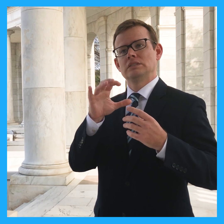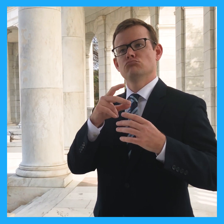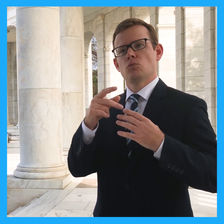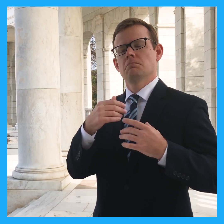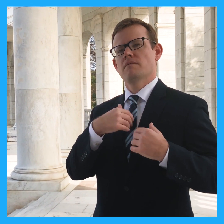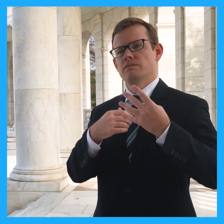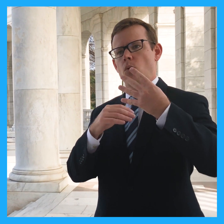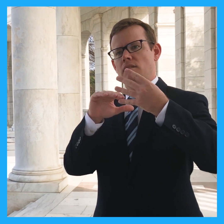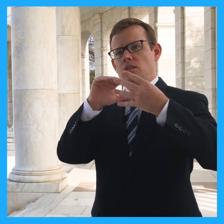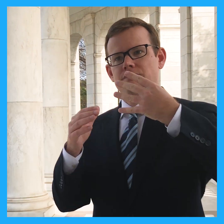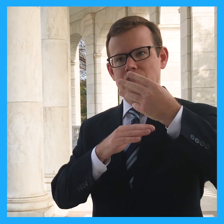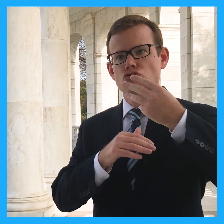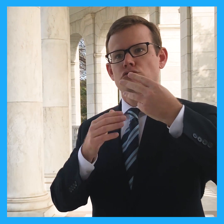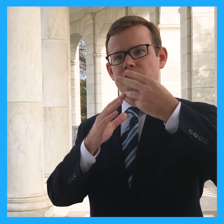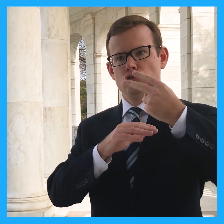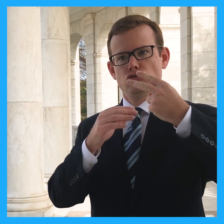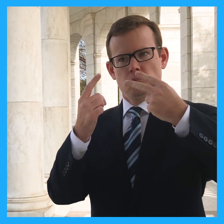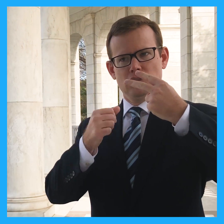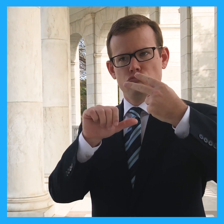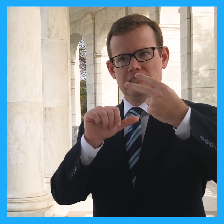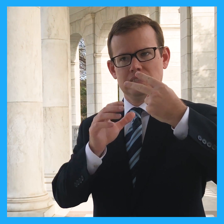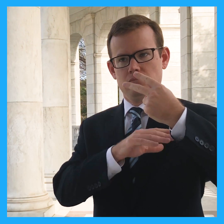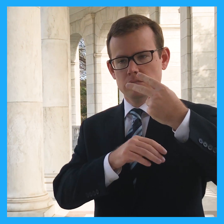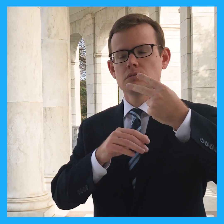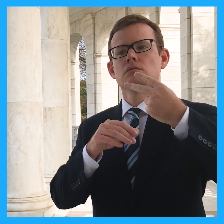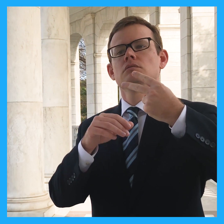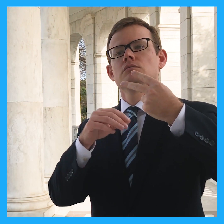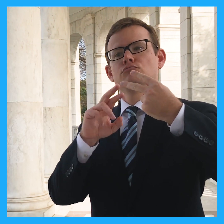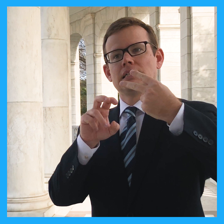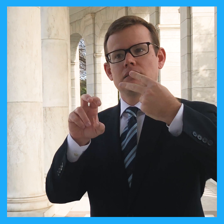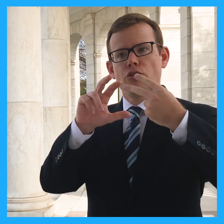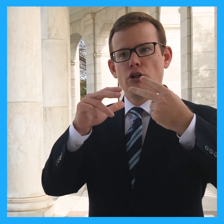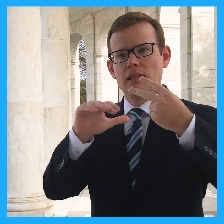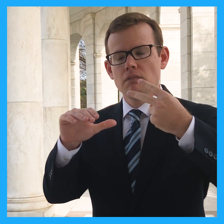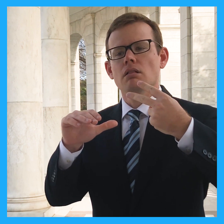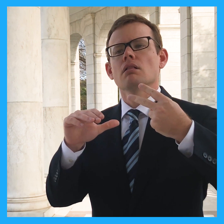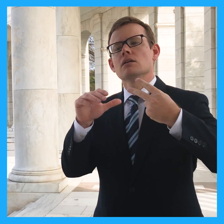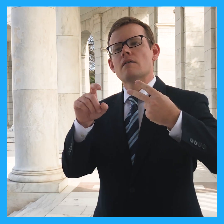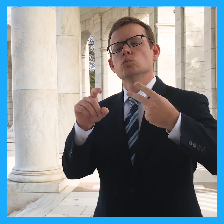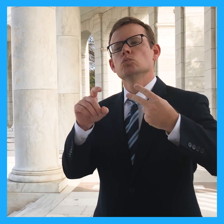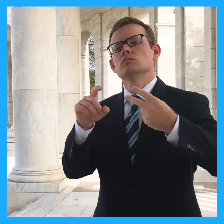El programa de ROTC tiene cuatro niveles. Cuando terminas los dos primeros niveles, lo que implica un año de entrenamiento, y estas listo para avanzar al tercer nivel,